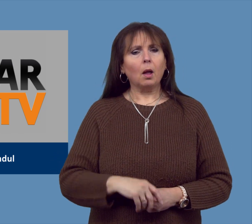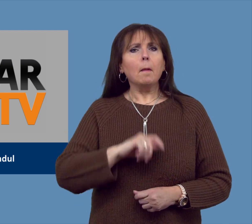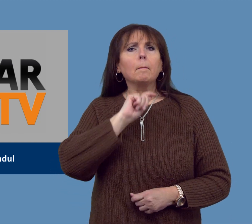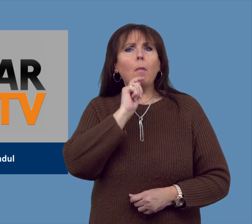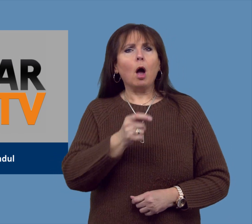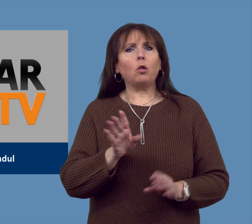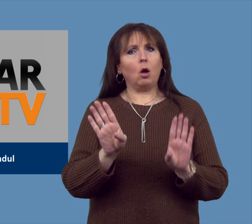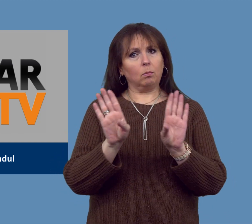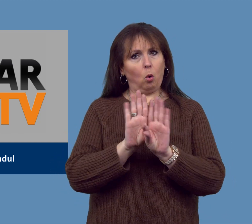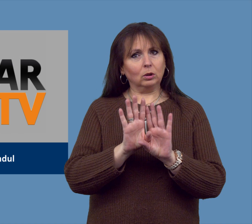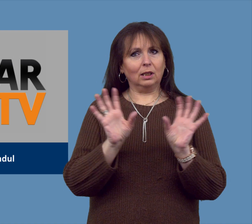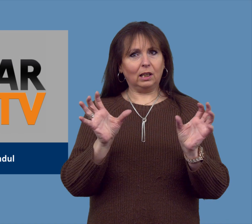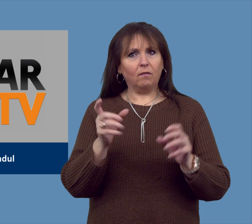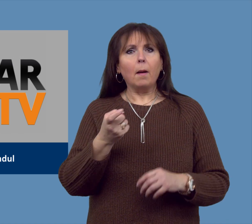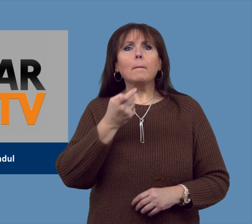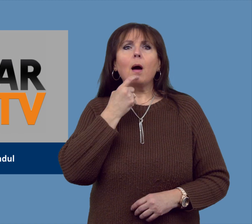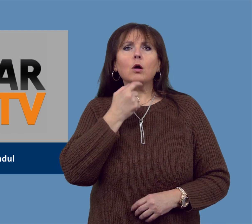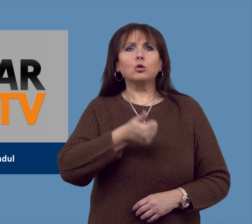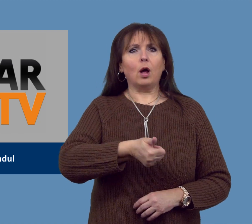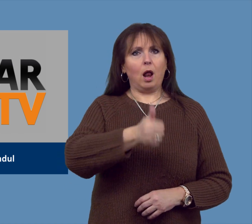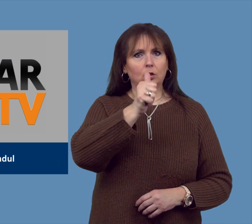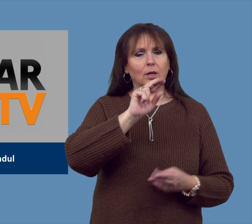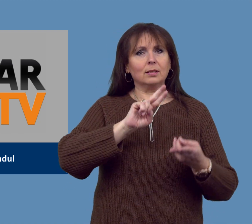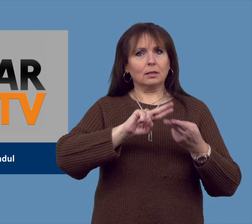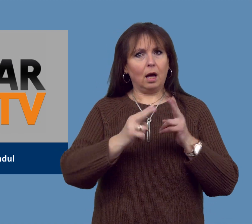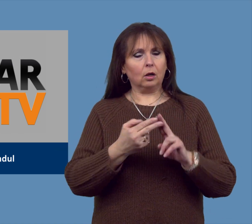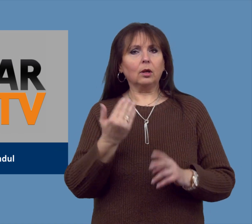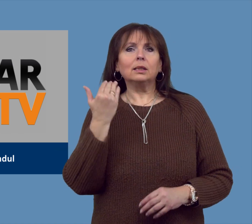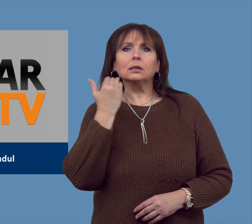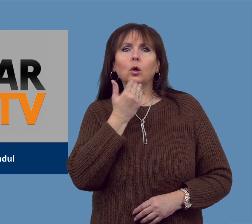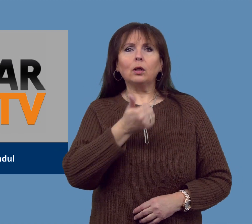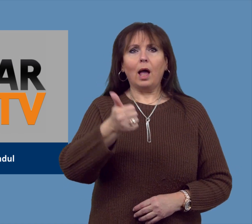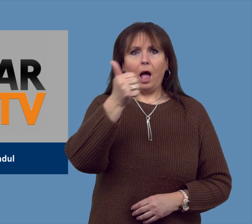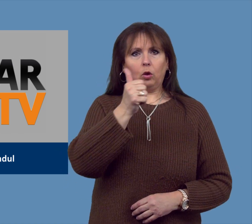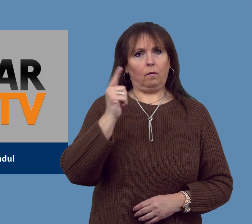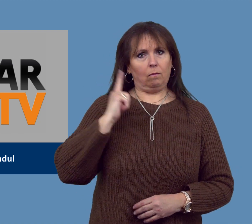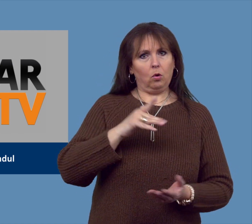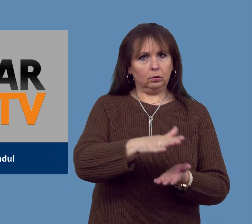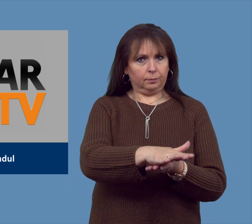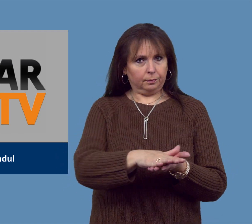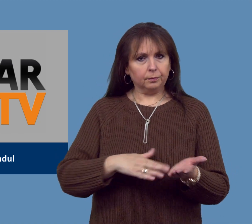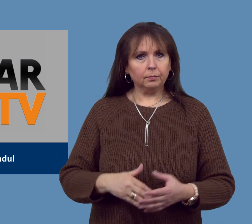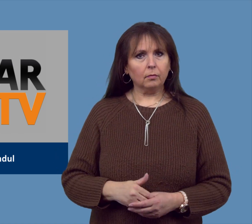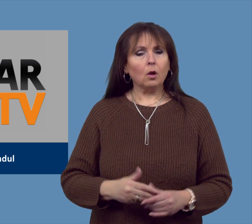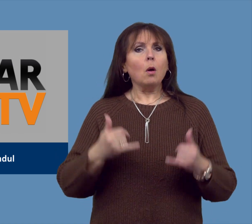A Magyar Mozi TV március 1-jén szerdán 13 órakor kezdi meg adását.